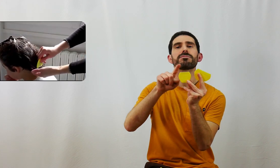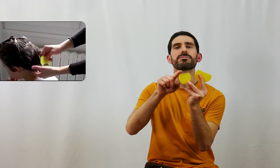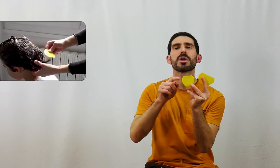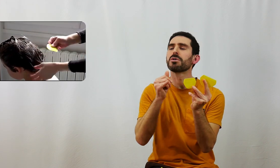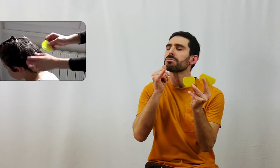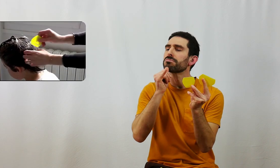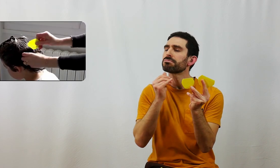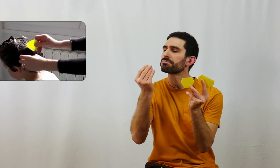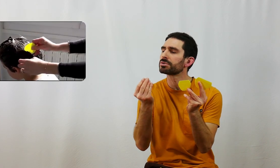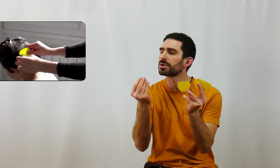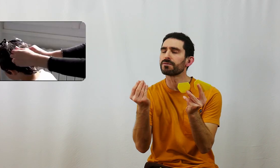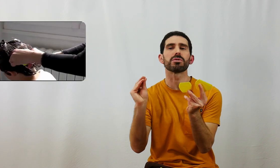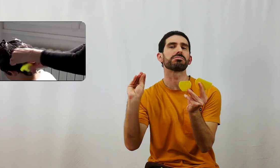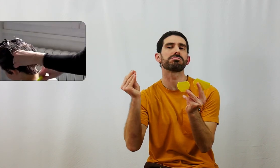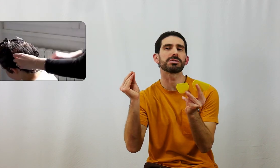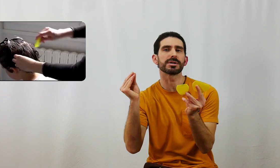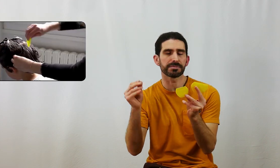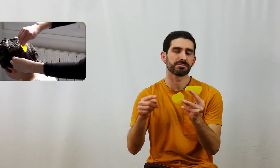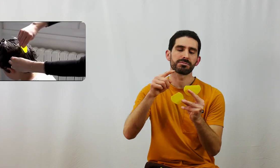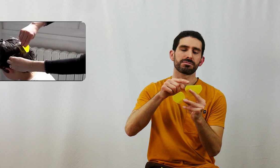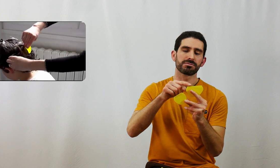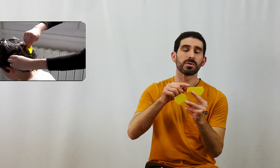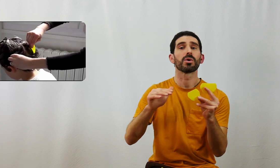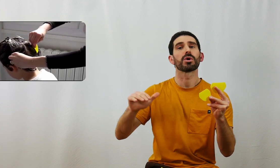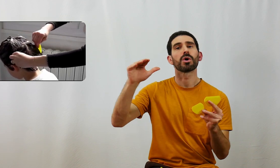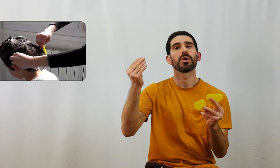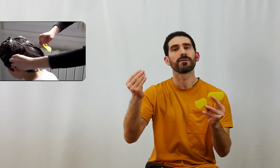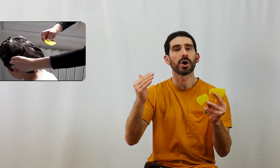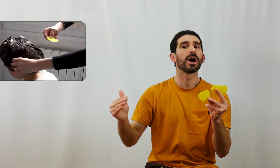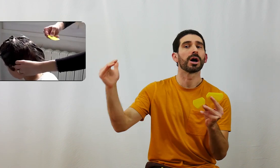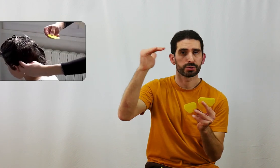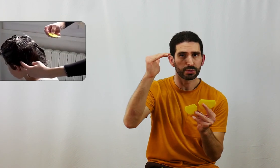Le plus petit est destiné aux petits enfants et aux bébés. Le plus grand s'adresse aux grands enfants et adultes.